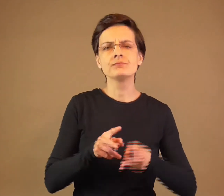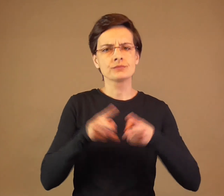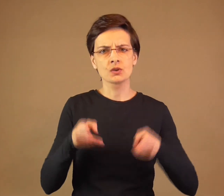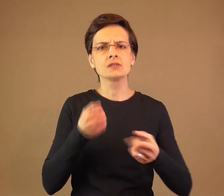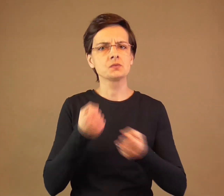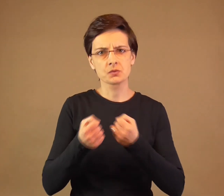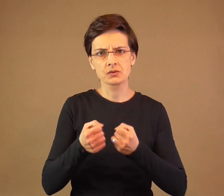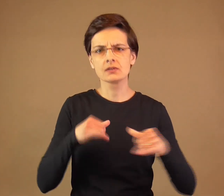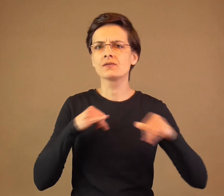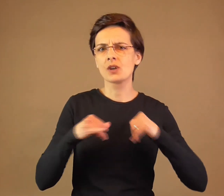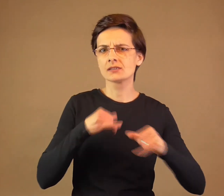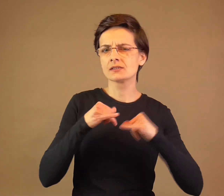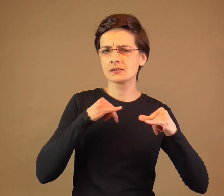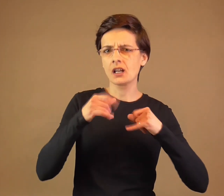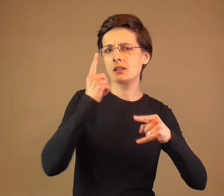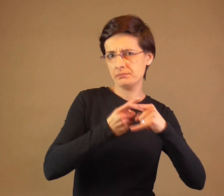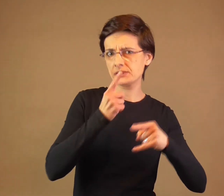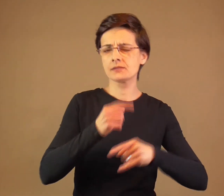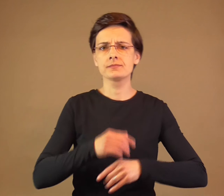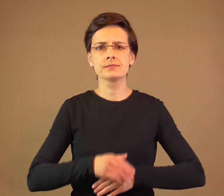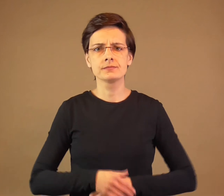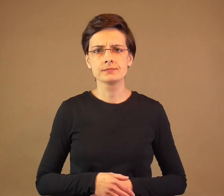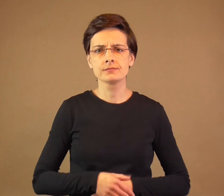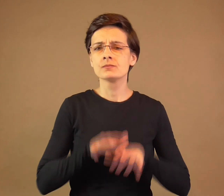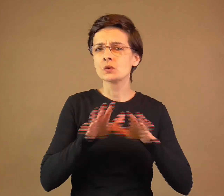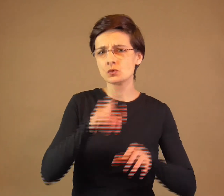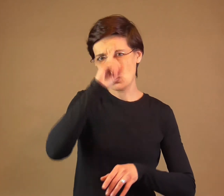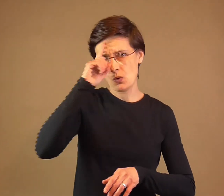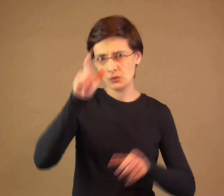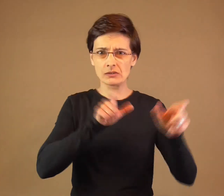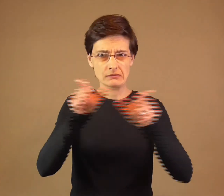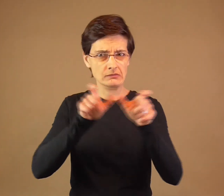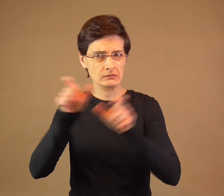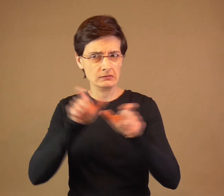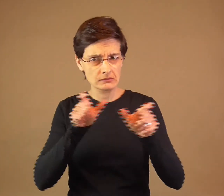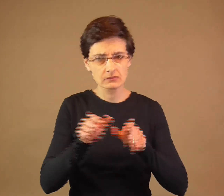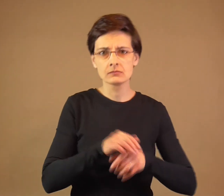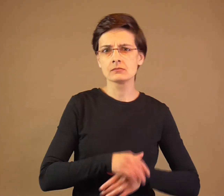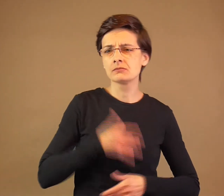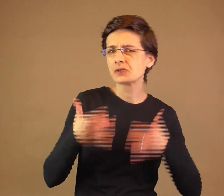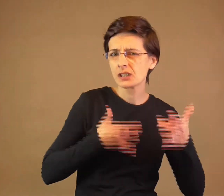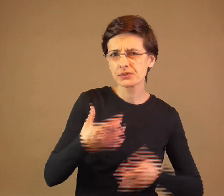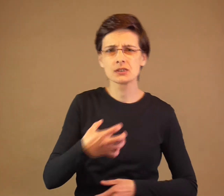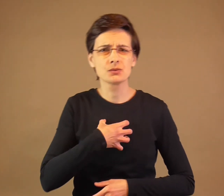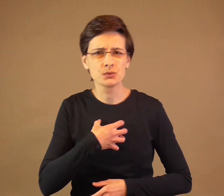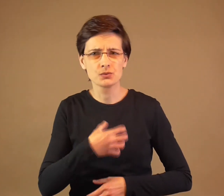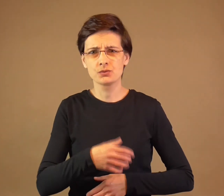Był to okres trudny, w którym rządy sprawowała władza totalitarna. Ludziom na co dzień towarzyszyło prześladowanie, cierpienie, ból i wszechobecna przemoc.